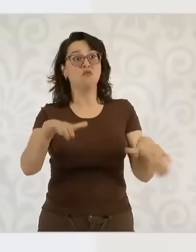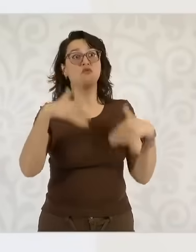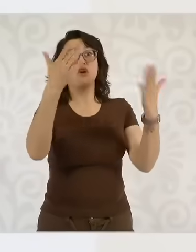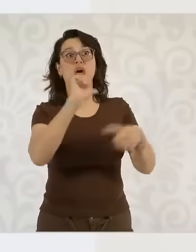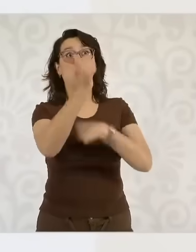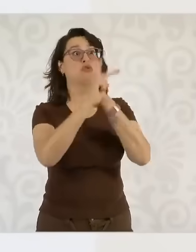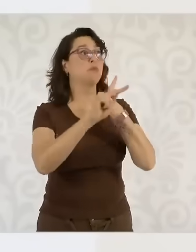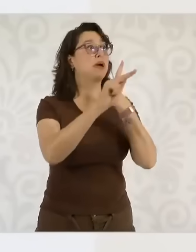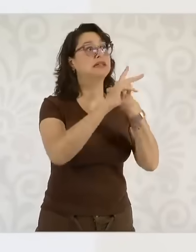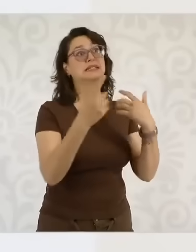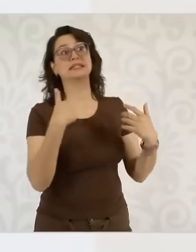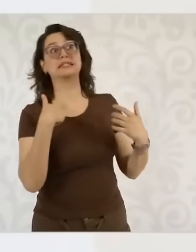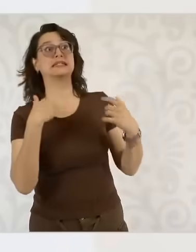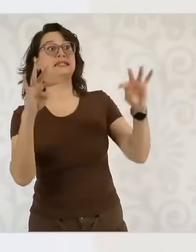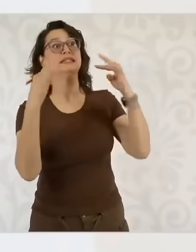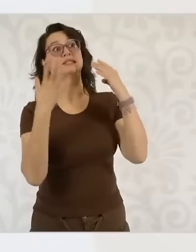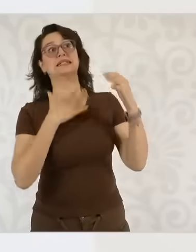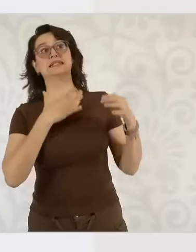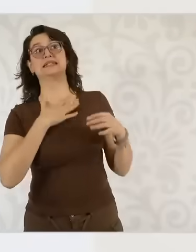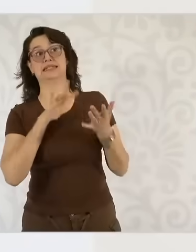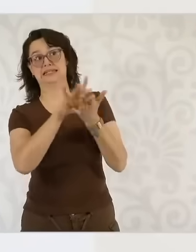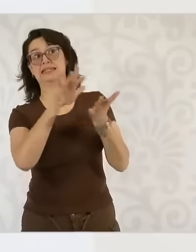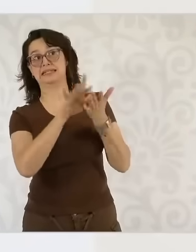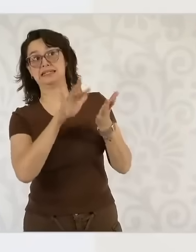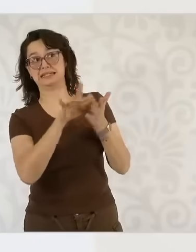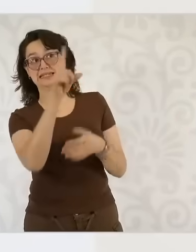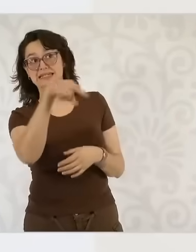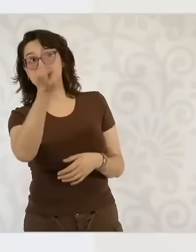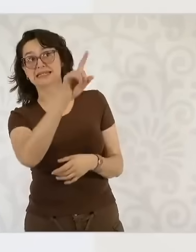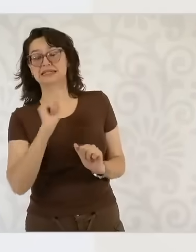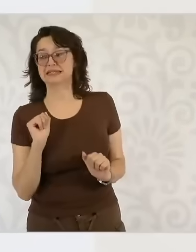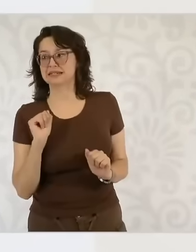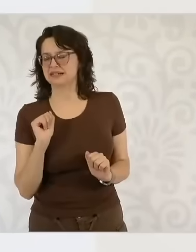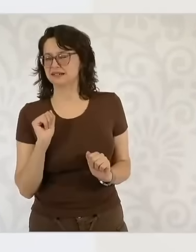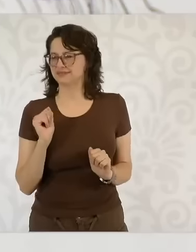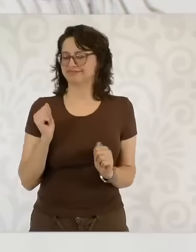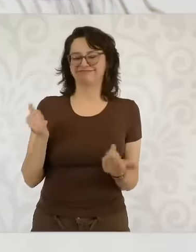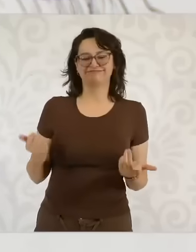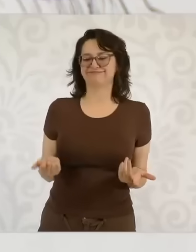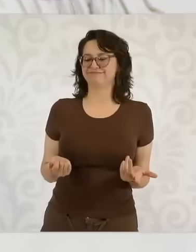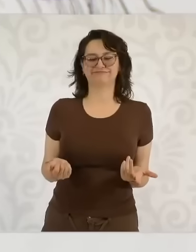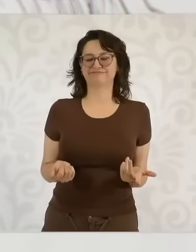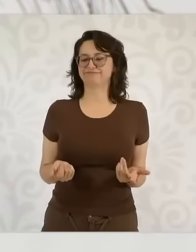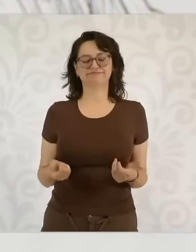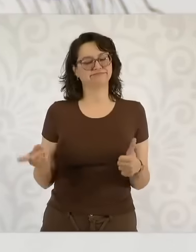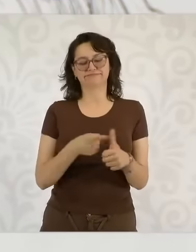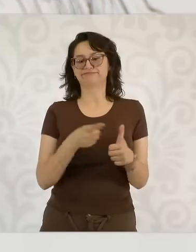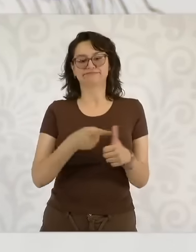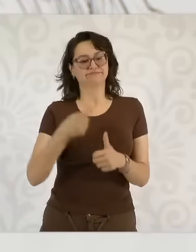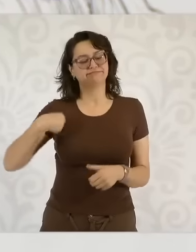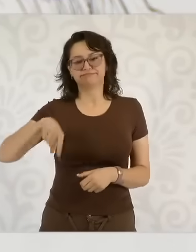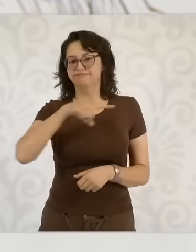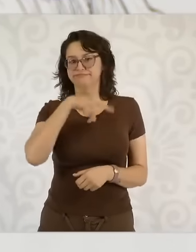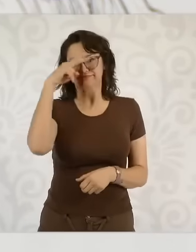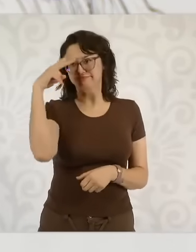Entonces primero eh nosotros vamos a defender siempre a los mexicanos Segundo hay que actuar